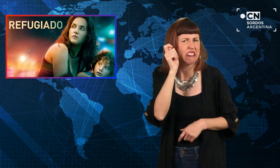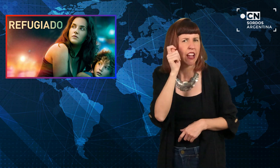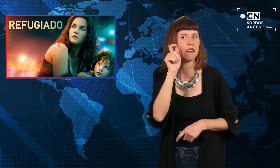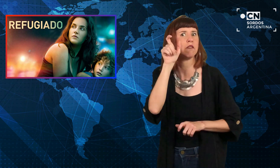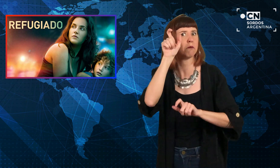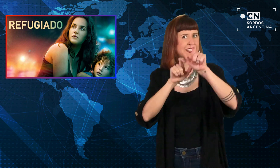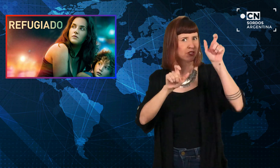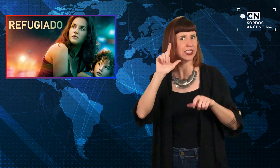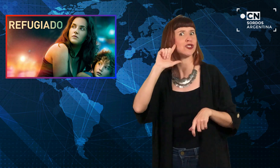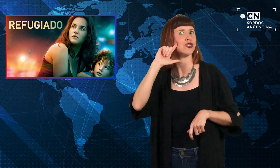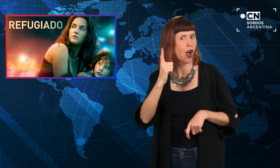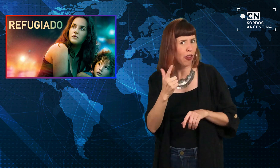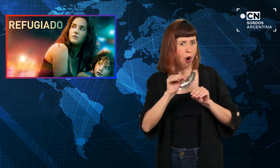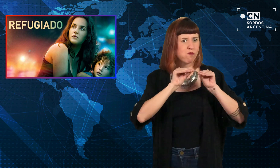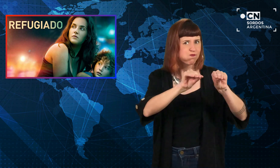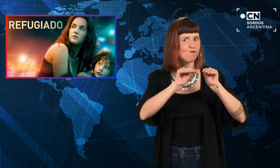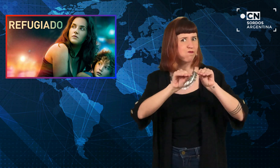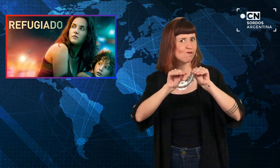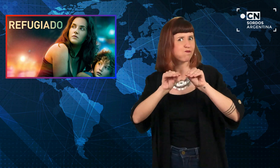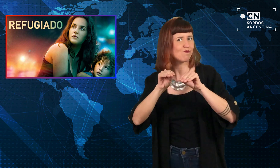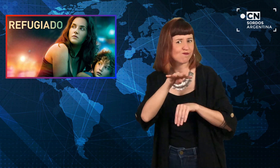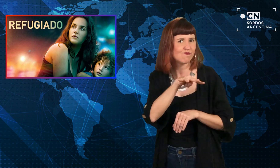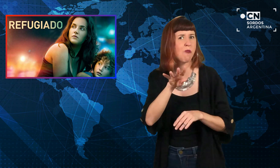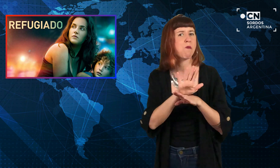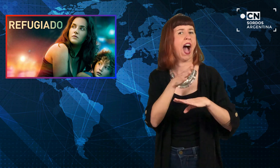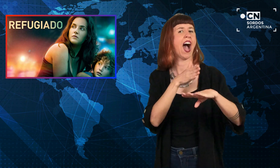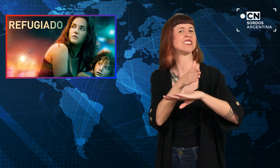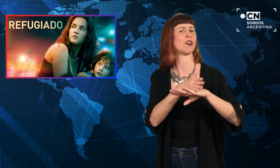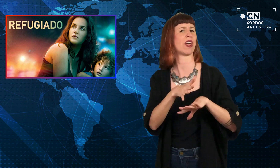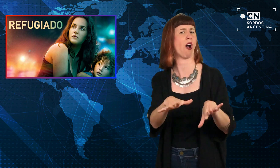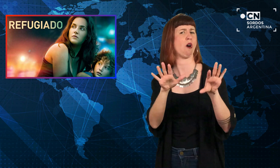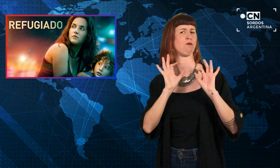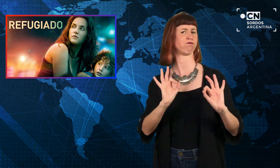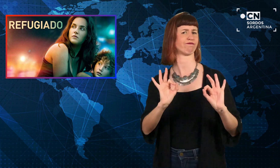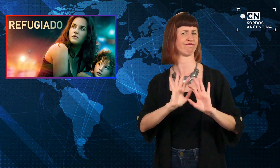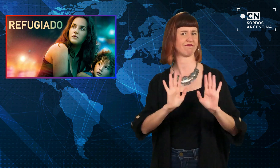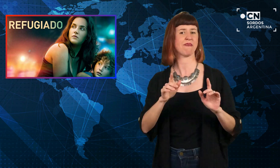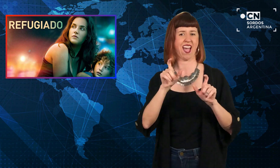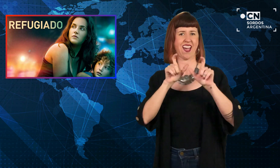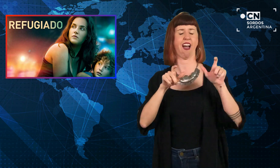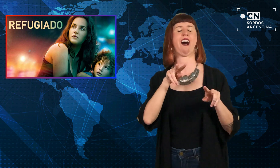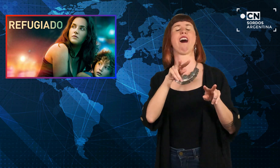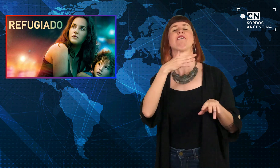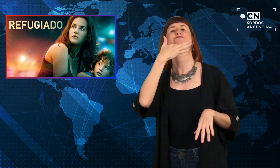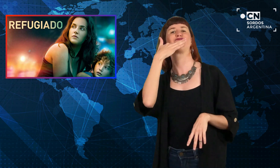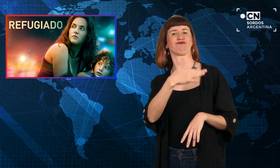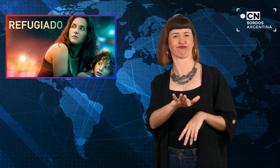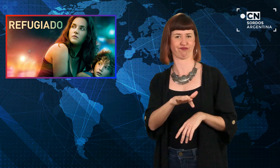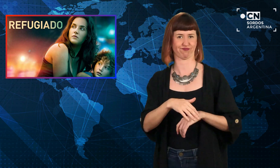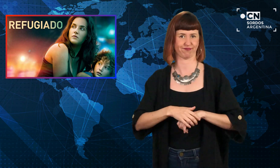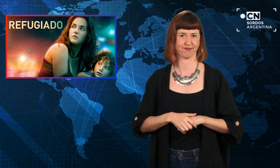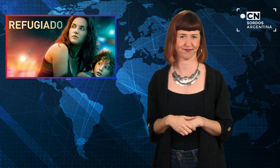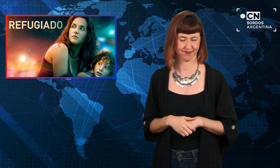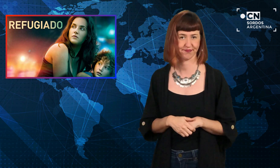por personas sordas.